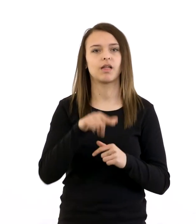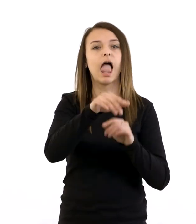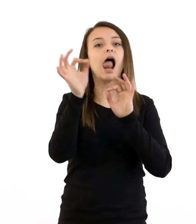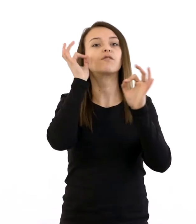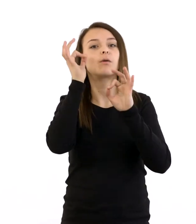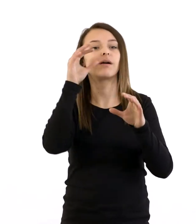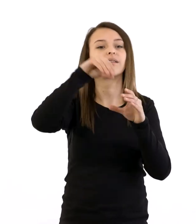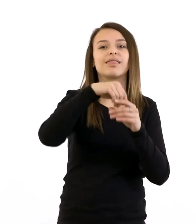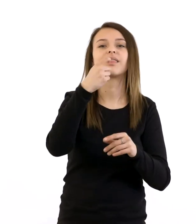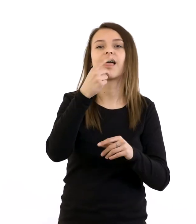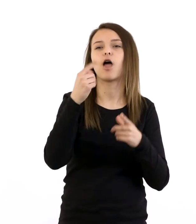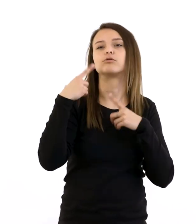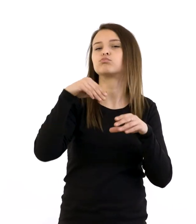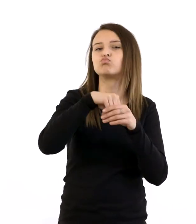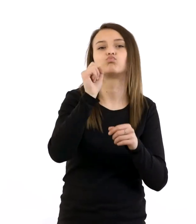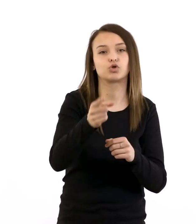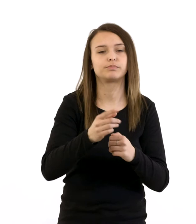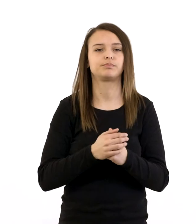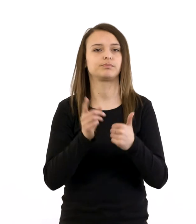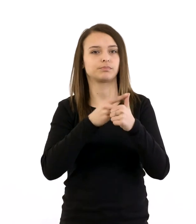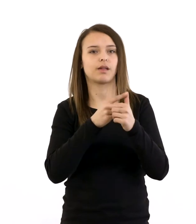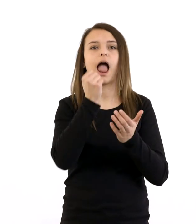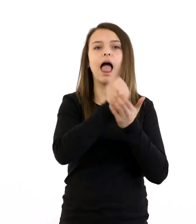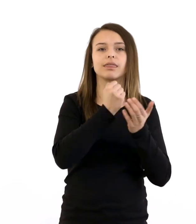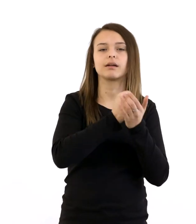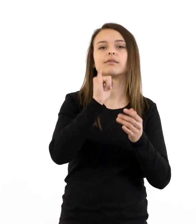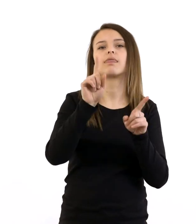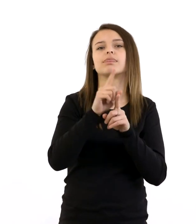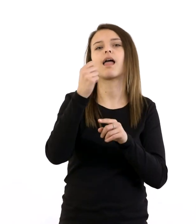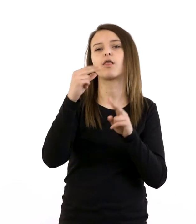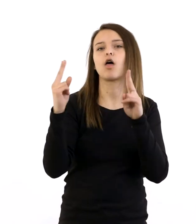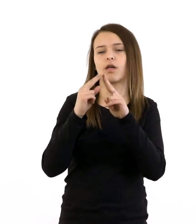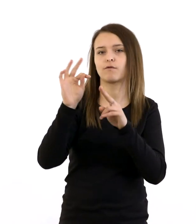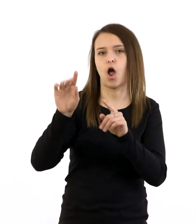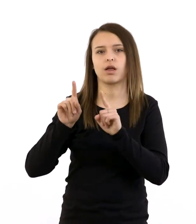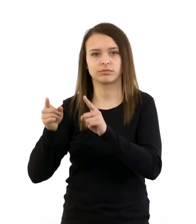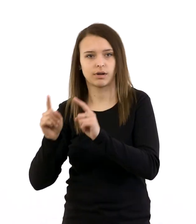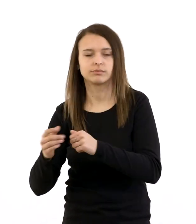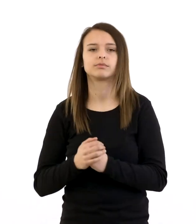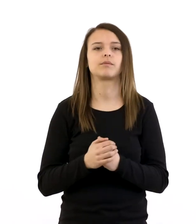Informacja o przetwarzaniu danych osobowych zawiera: adres i dane kontaktowe organizacji